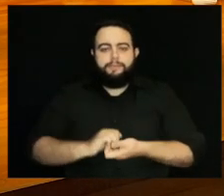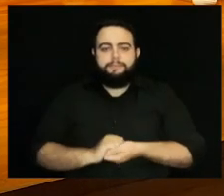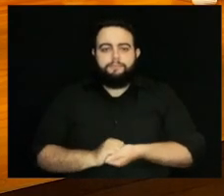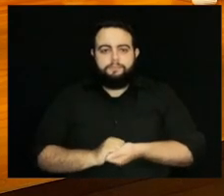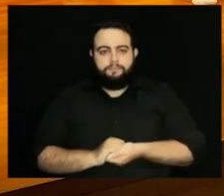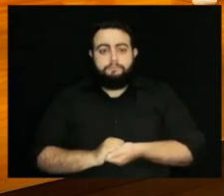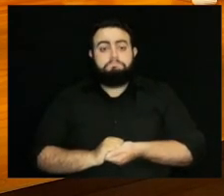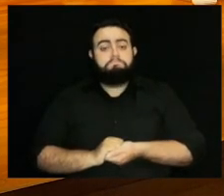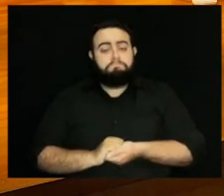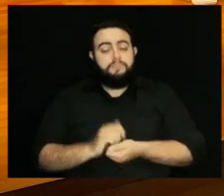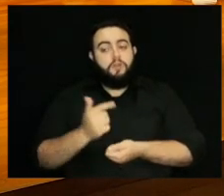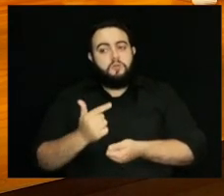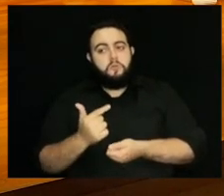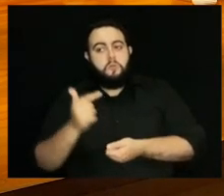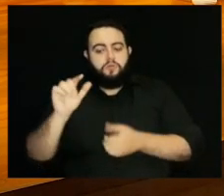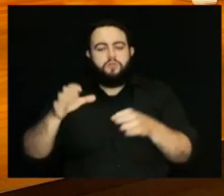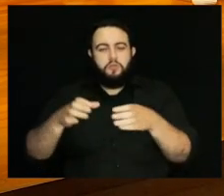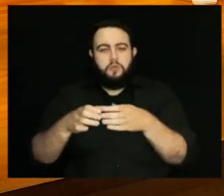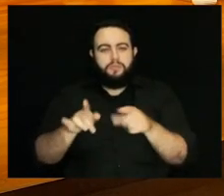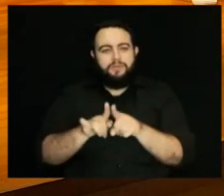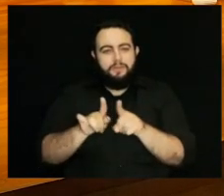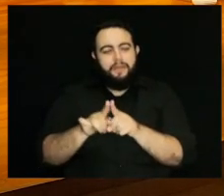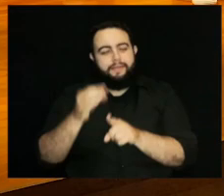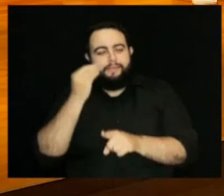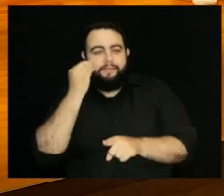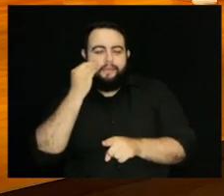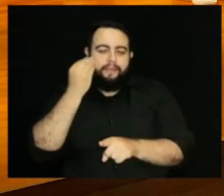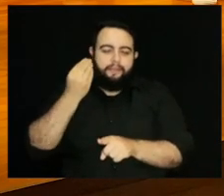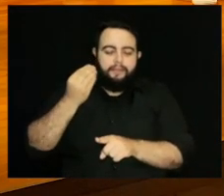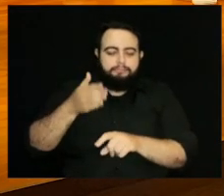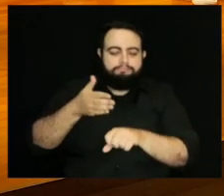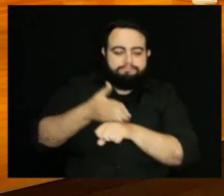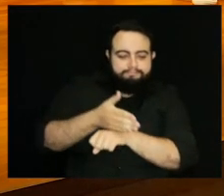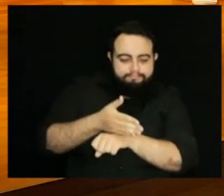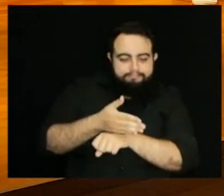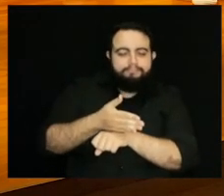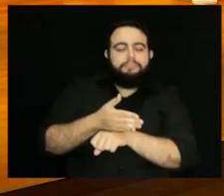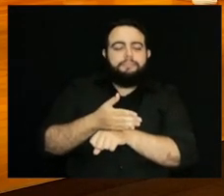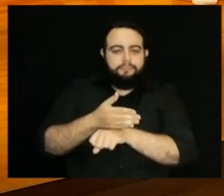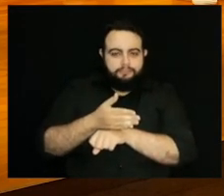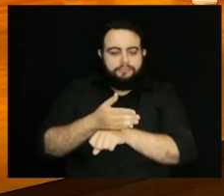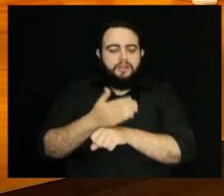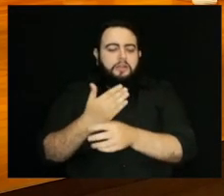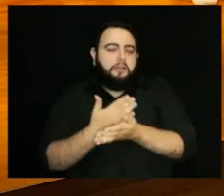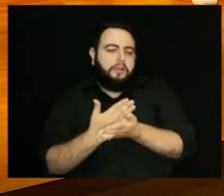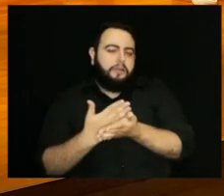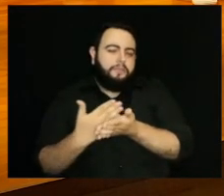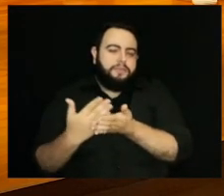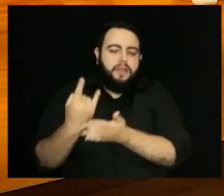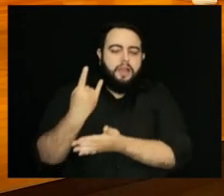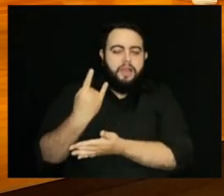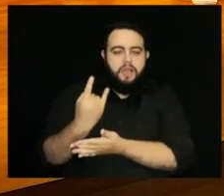e outros grupos que tentavam essa onda de começar a fazer um rock composto em português